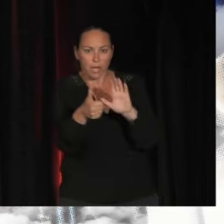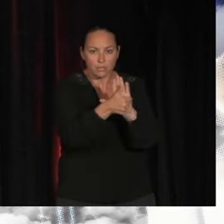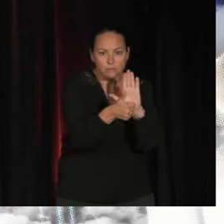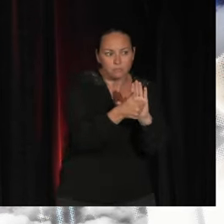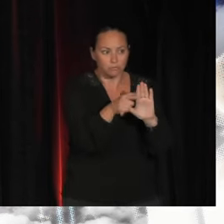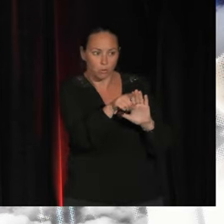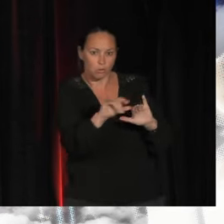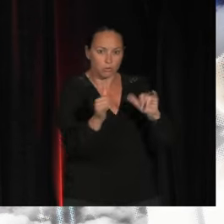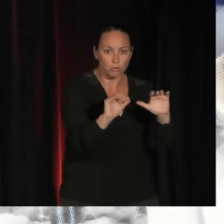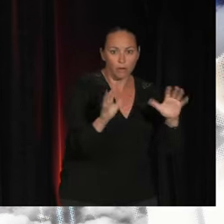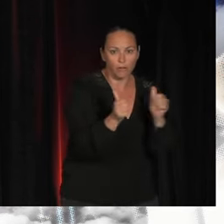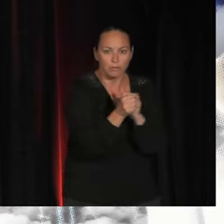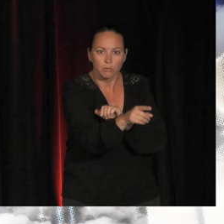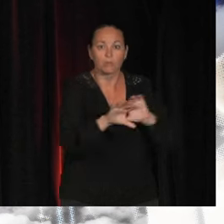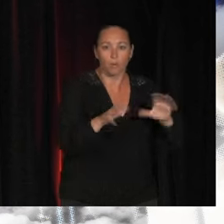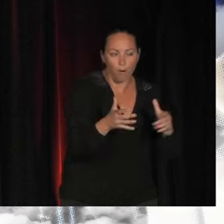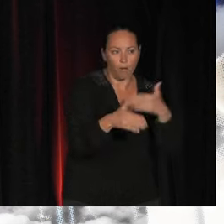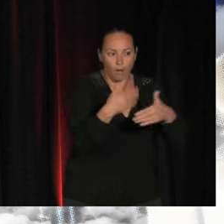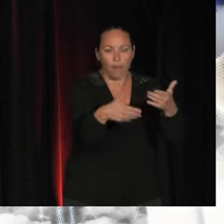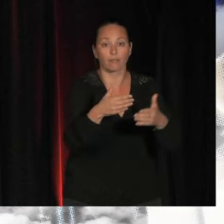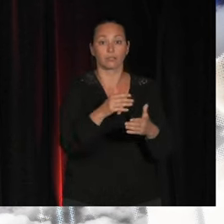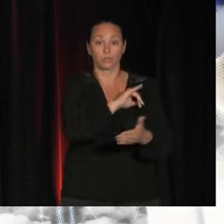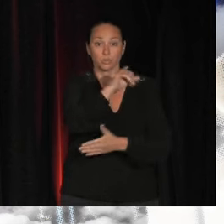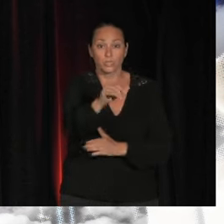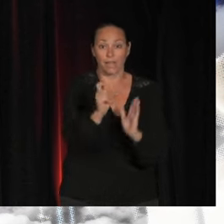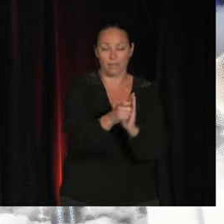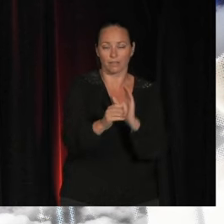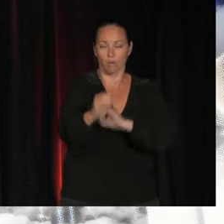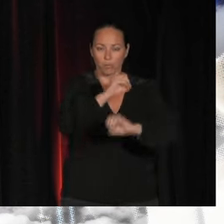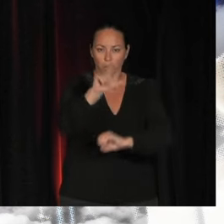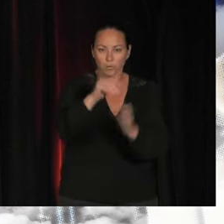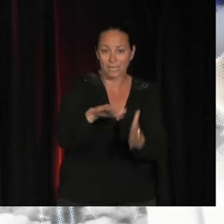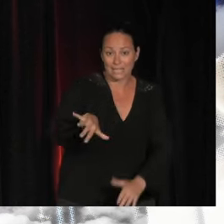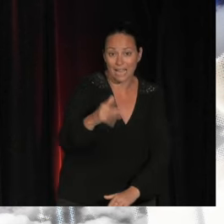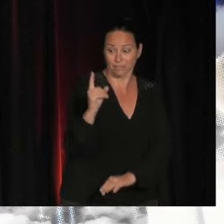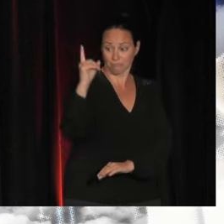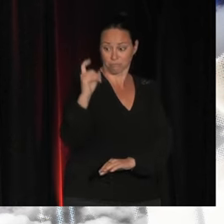Et ça va vraiment se terminer en octobre 2015, où là, il va y avoir le lancement de la première bêta.